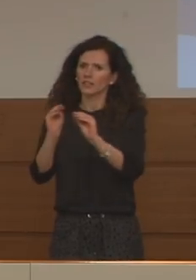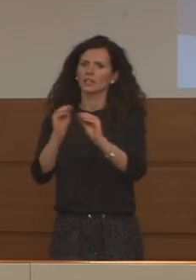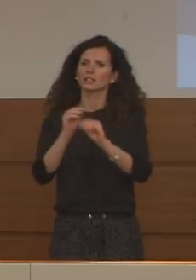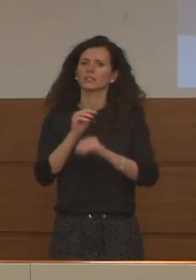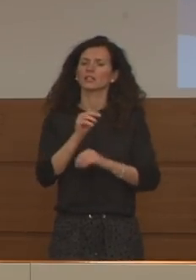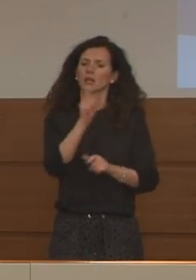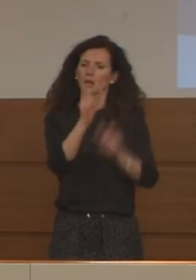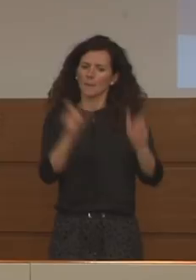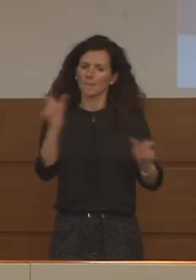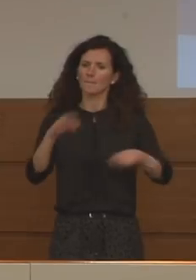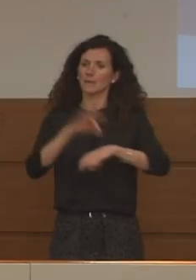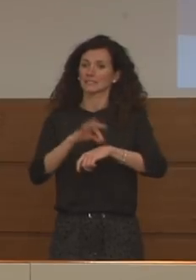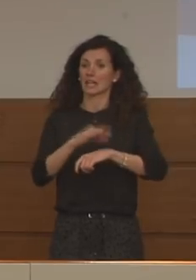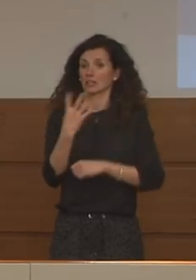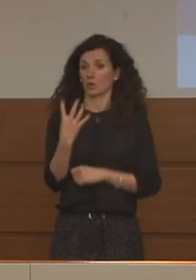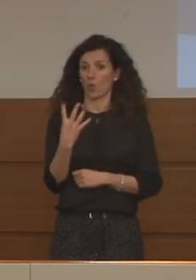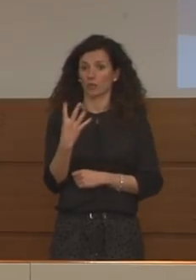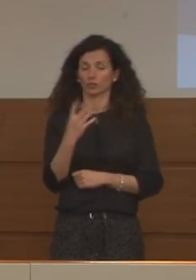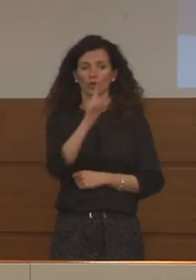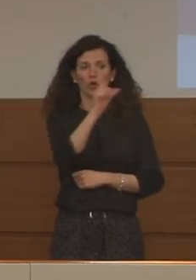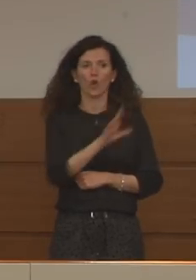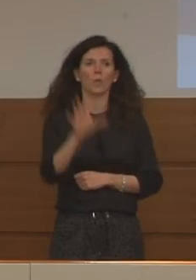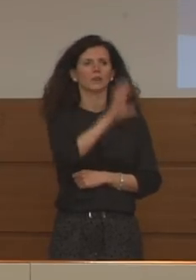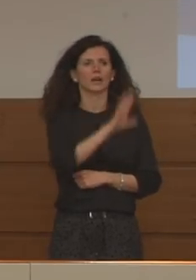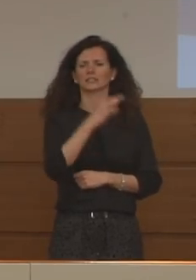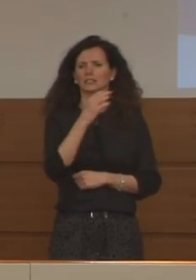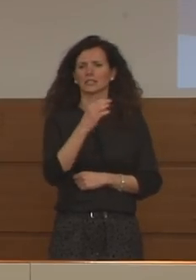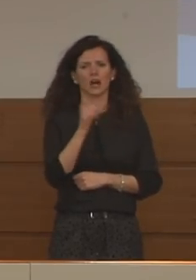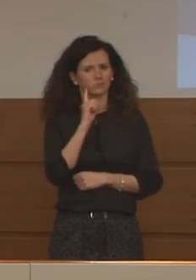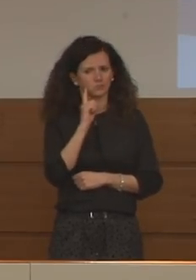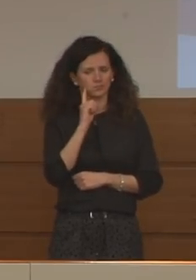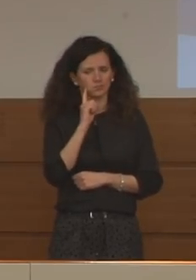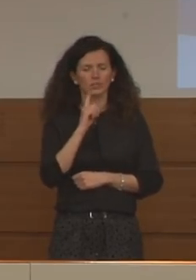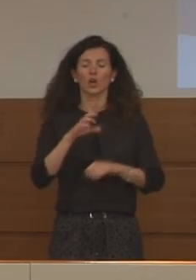Sempre dalla Lombardia, il totale dei trasferiti dall'inizio dell'emergenza